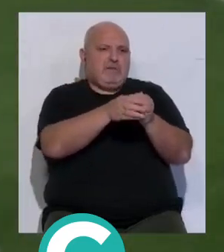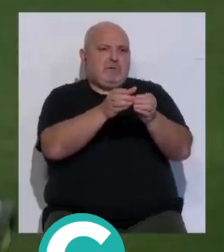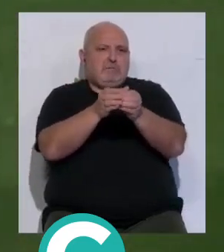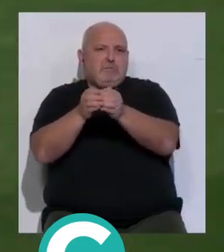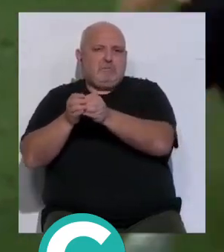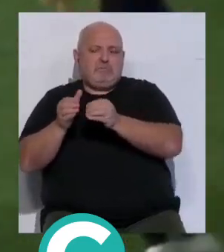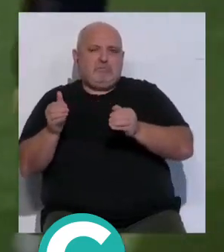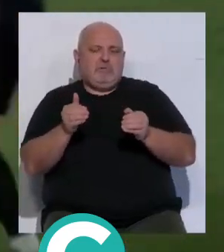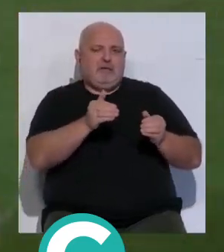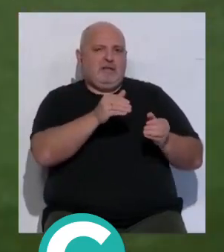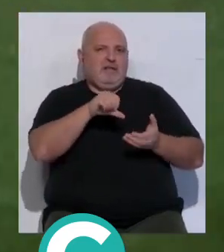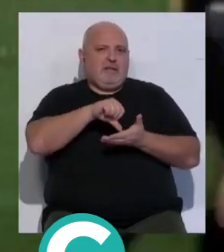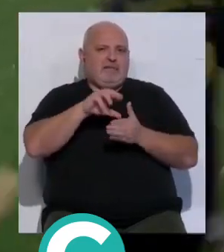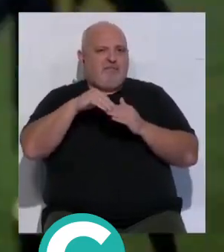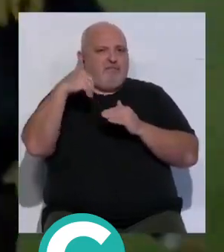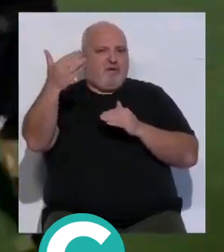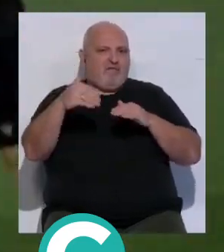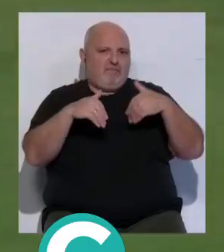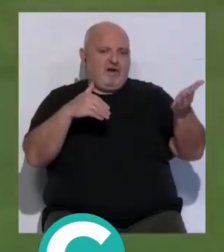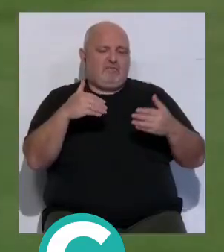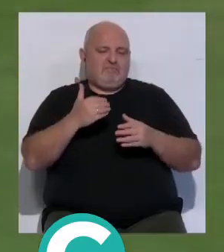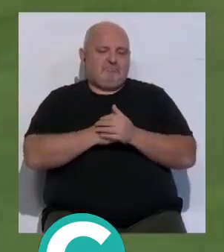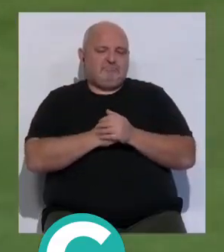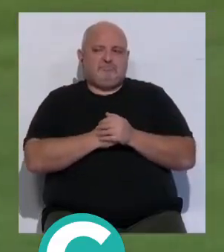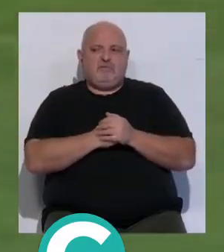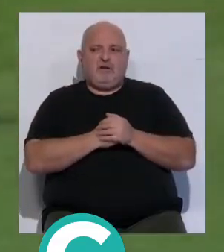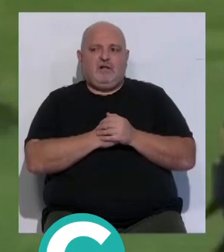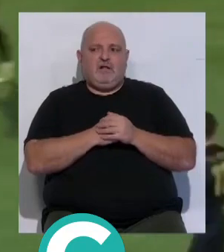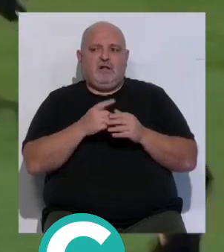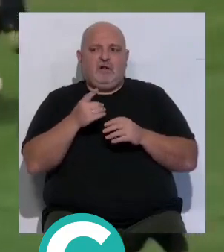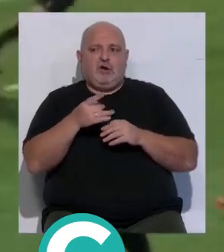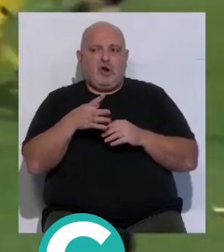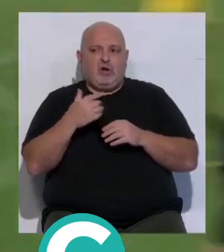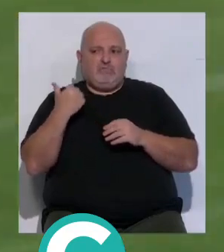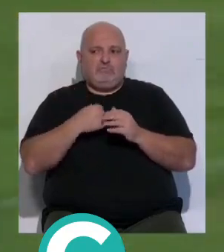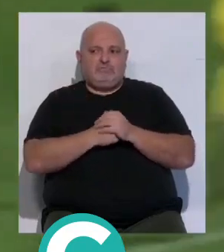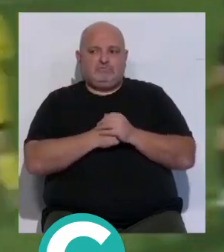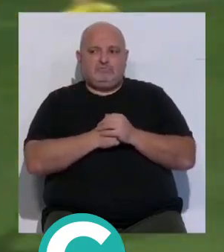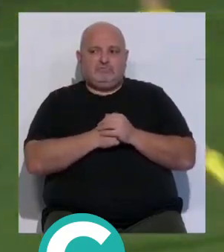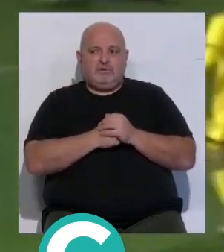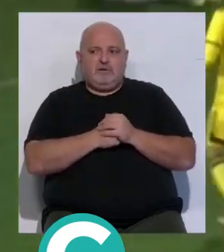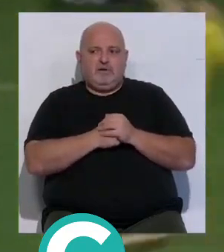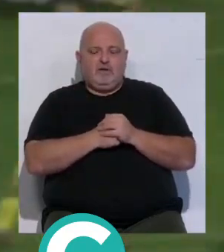que no salen de la capital y se pueden ver reforzados este golazo Eh no interviene para